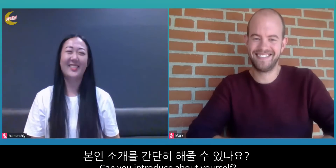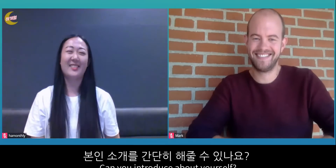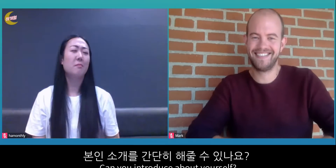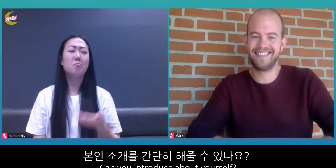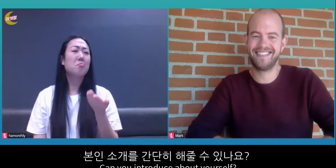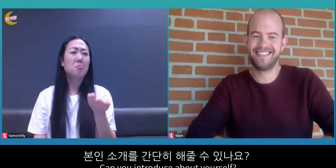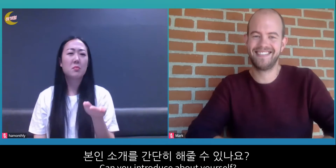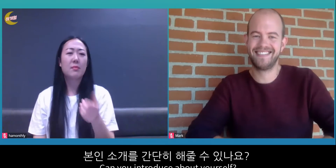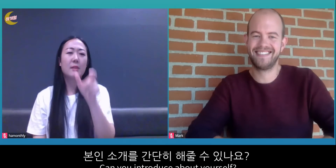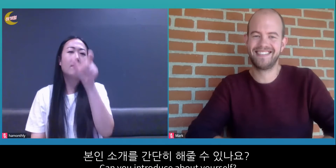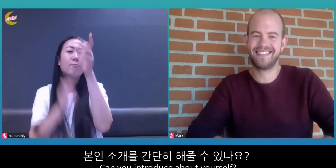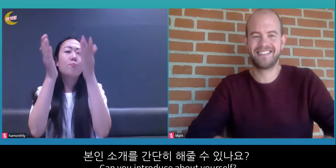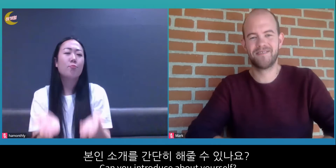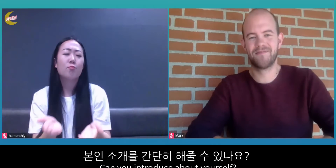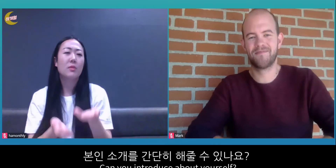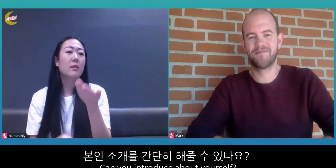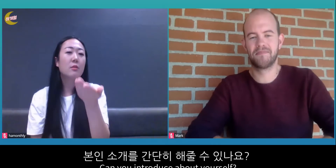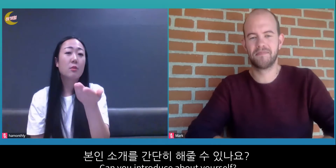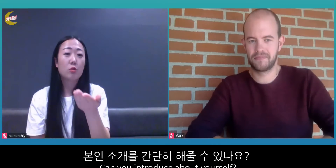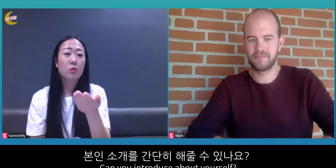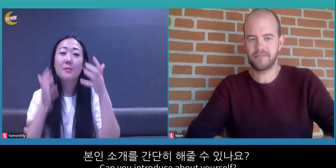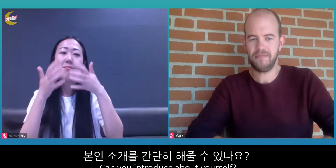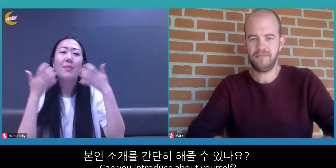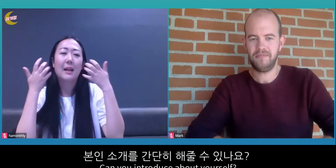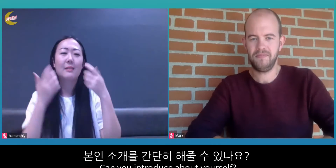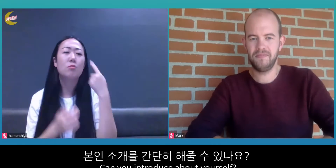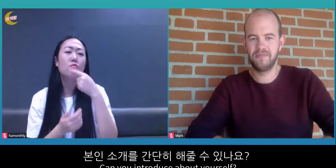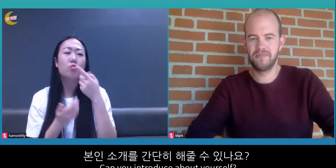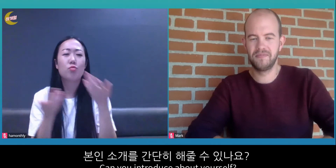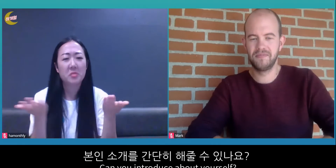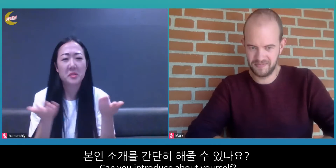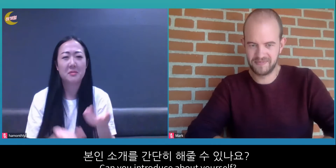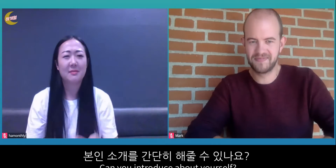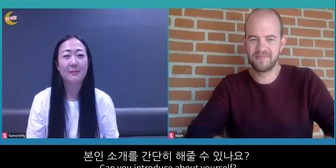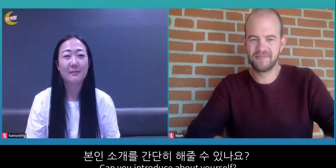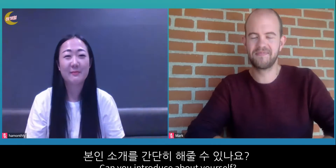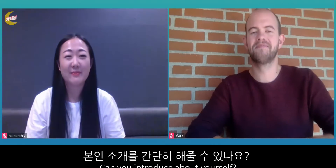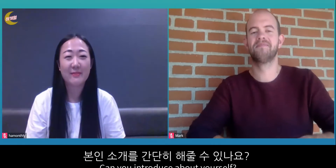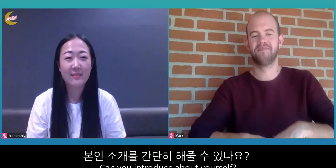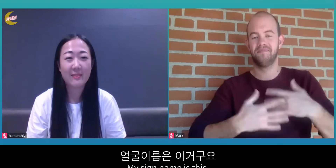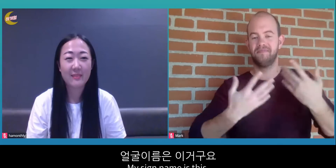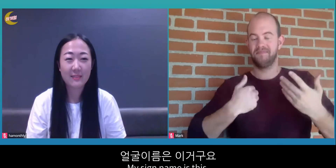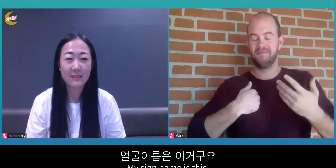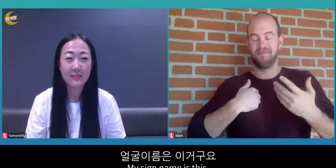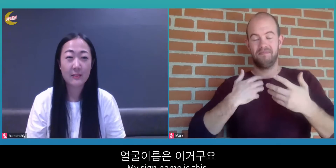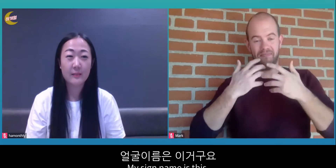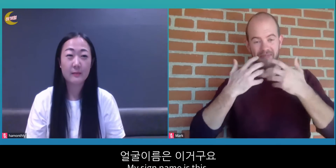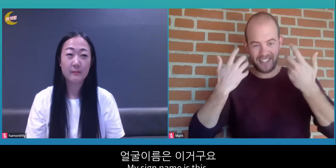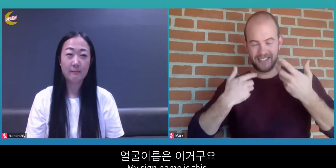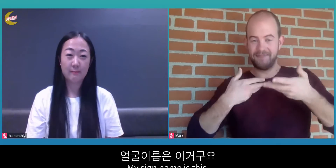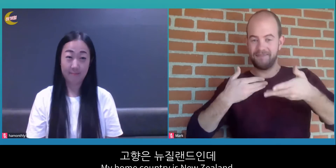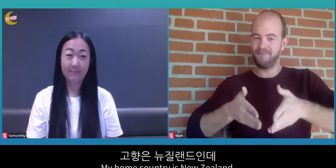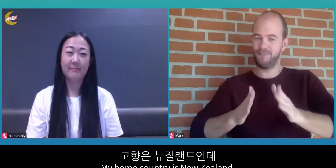自己紹介をお願いします。 私のサインネームはこれです。